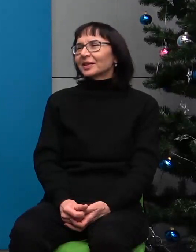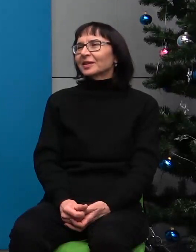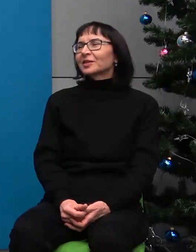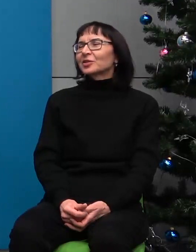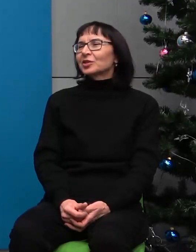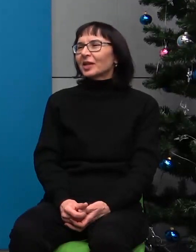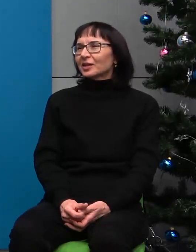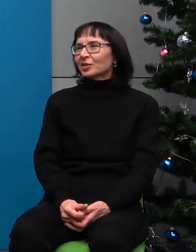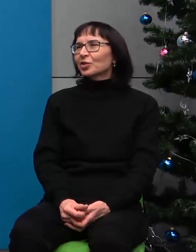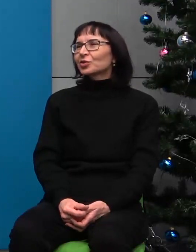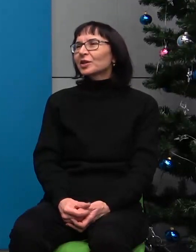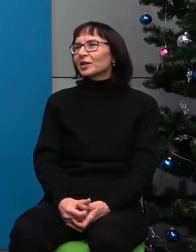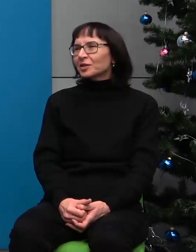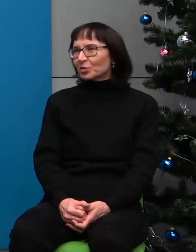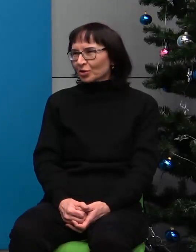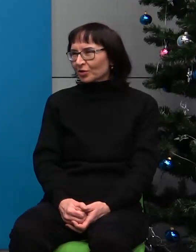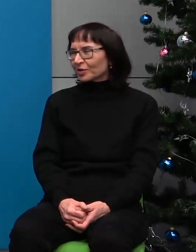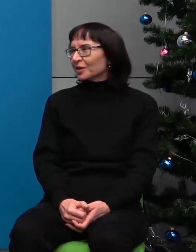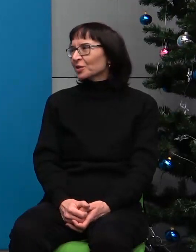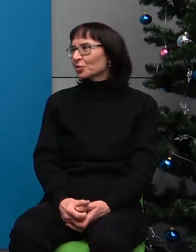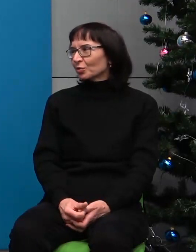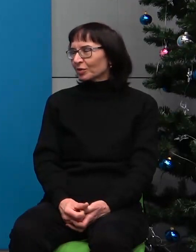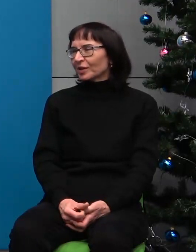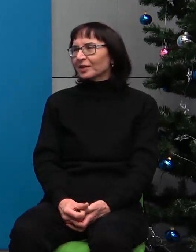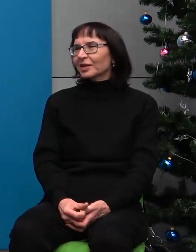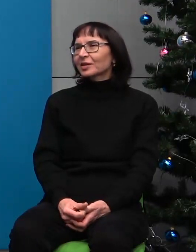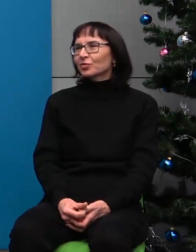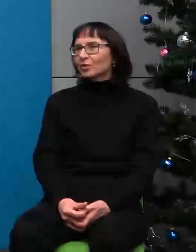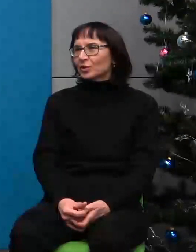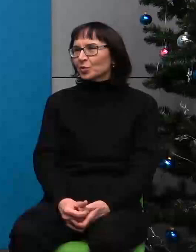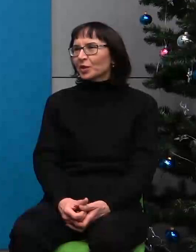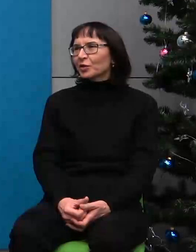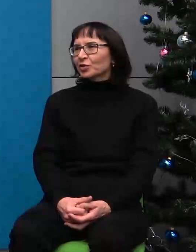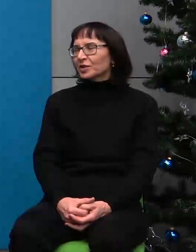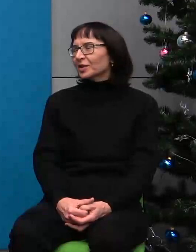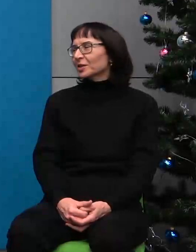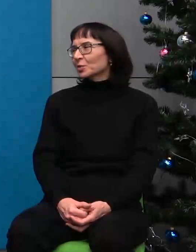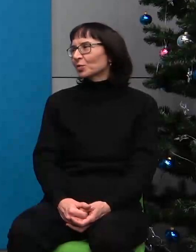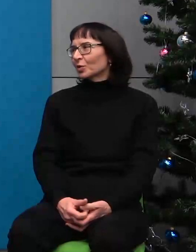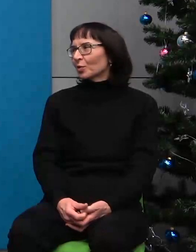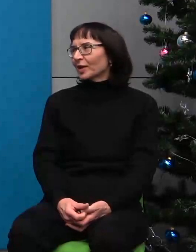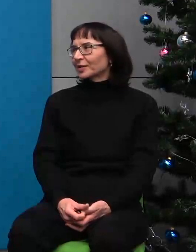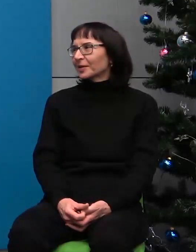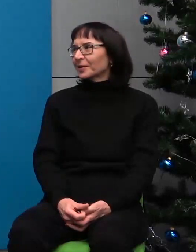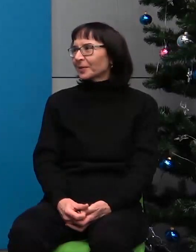Czytanie książek dla niesłyszących jest trudne, a zrozumienie wszystkich jest dokładne.